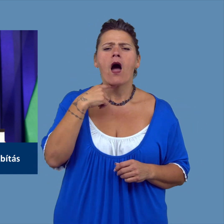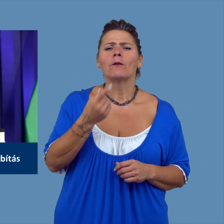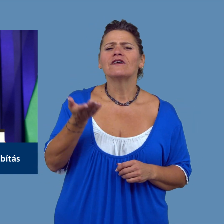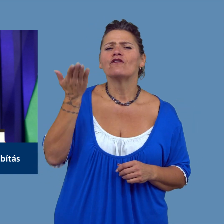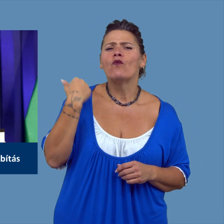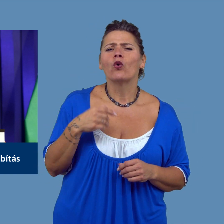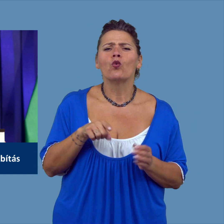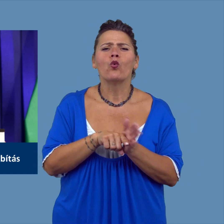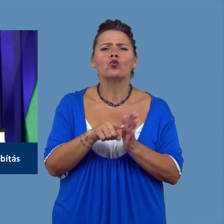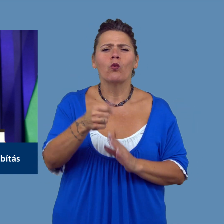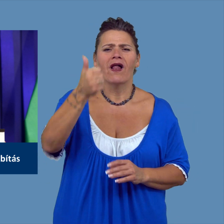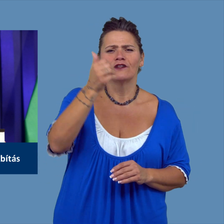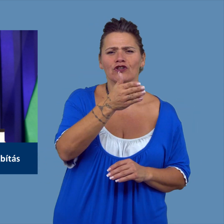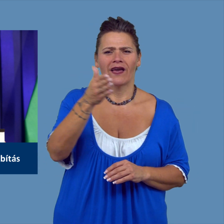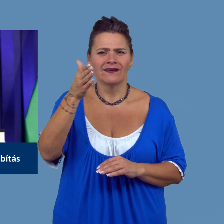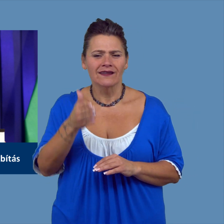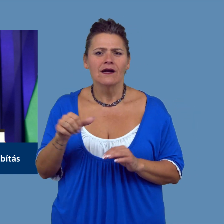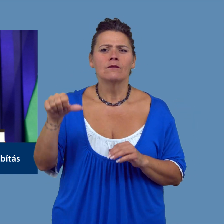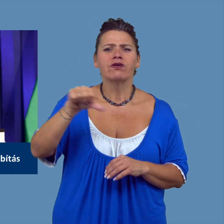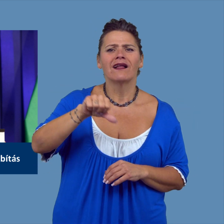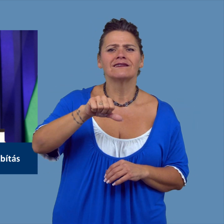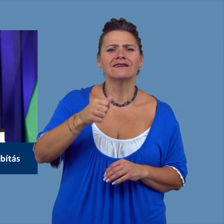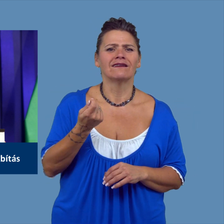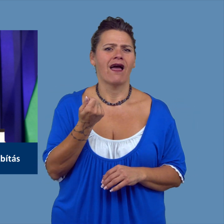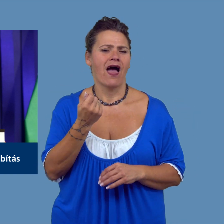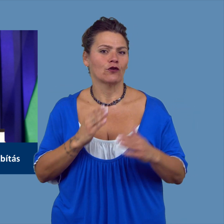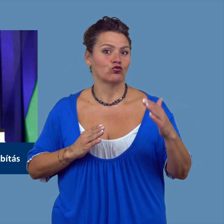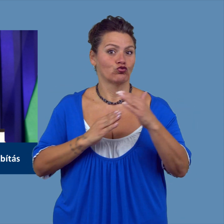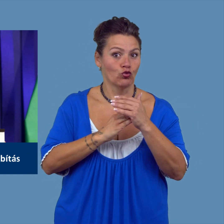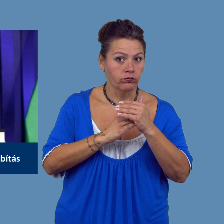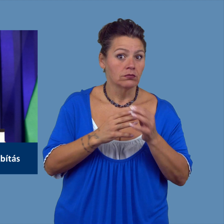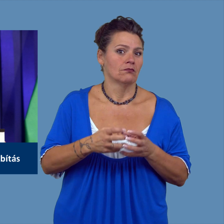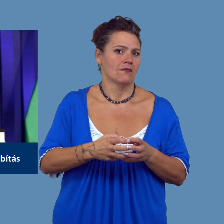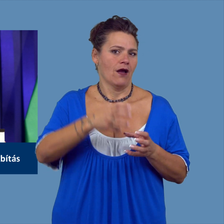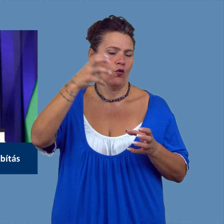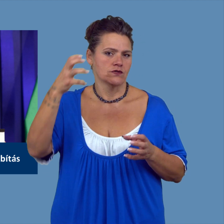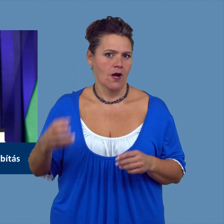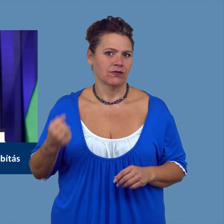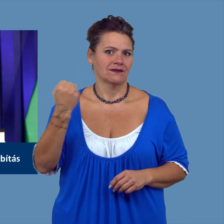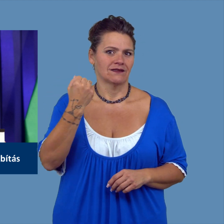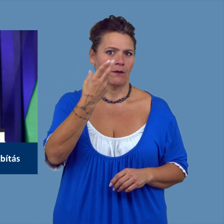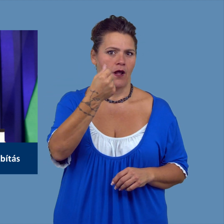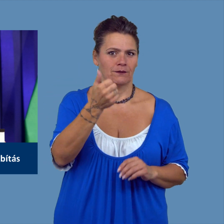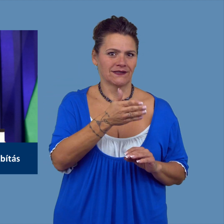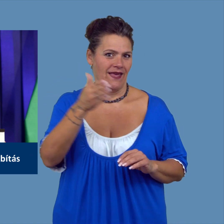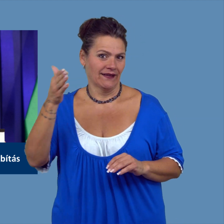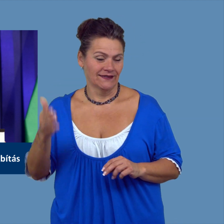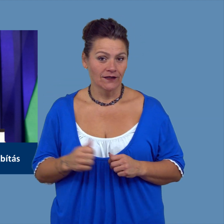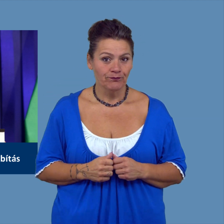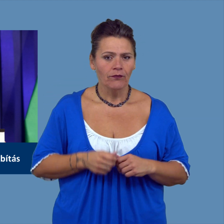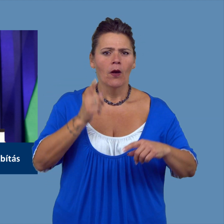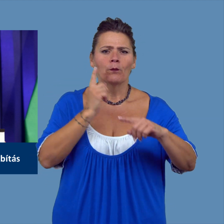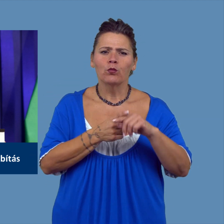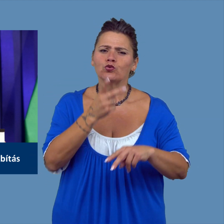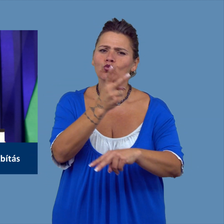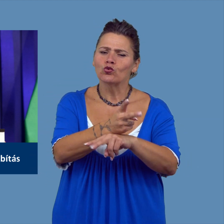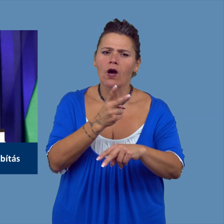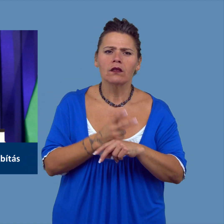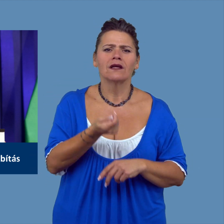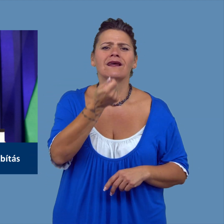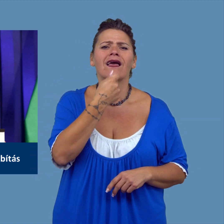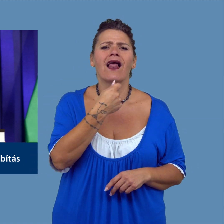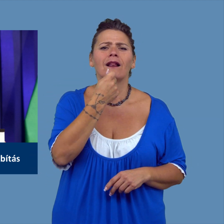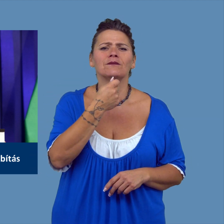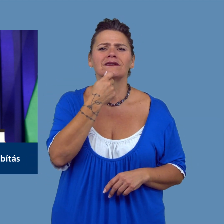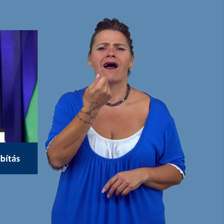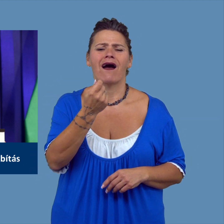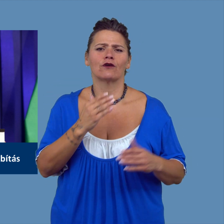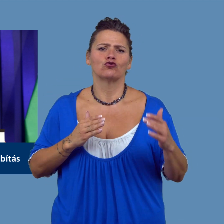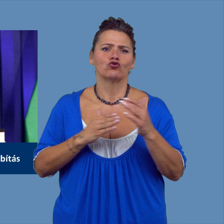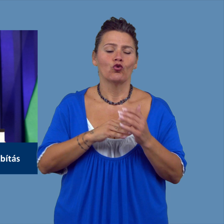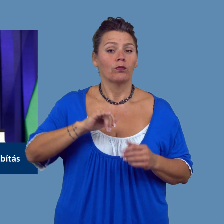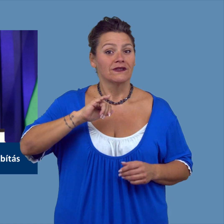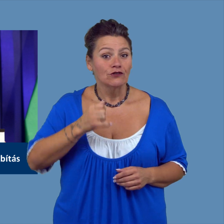a kormány döntött benzin- és az élelmiszerárstop meghosszabbításáról.